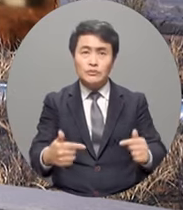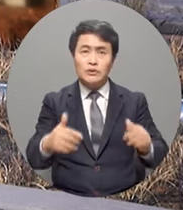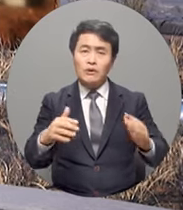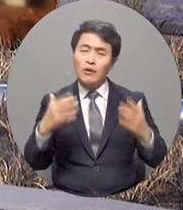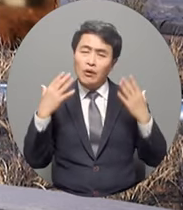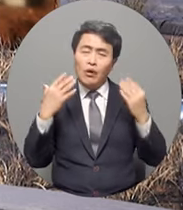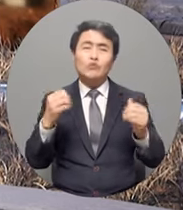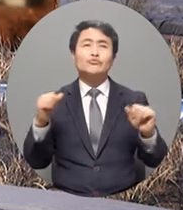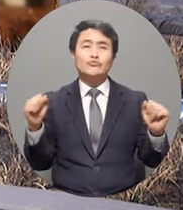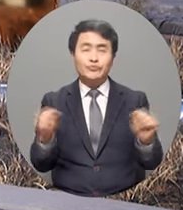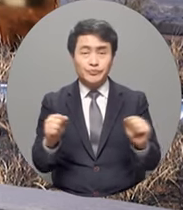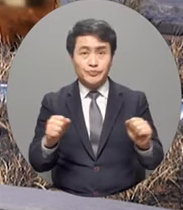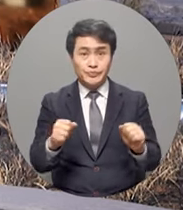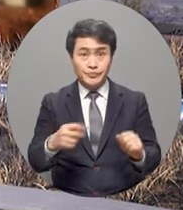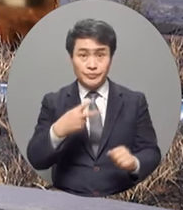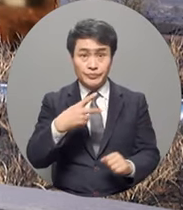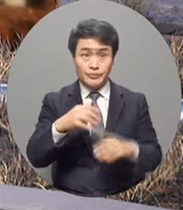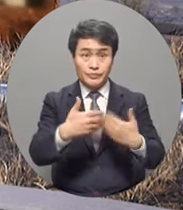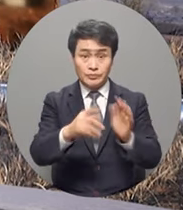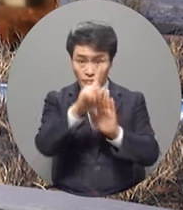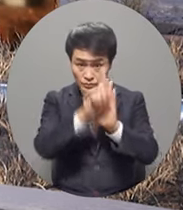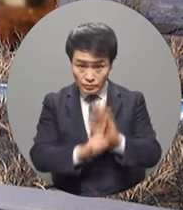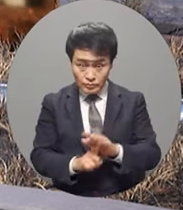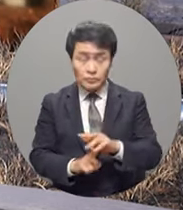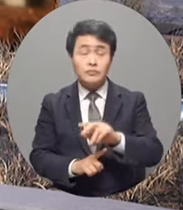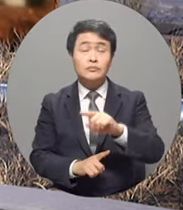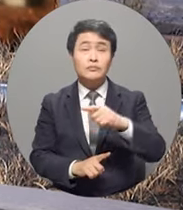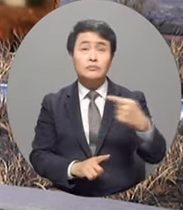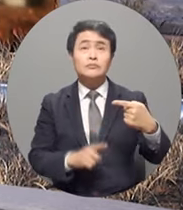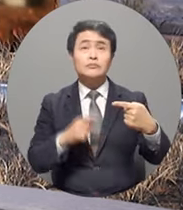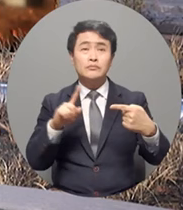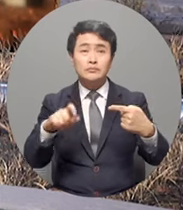내일 바람의 강도는 잦아들지만 여전히 춥겠습니다.